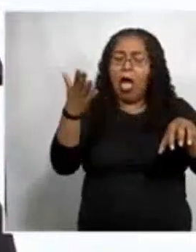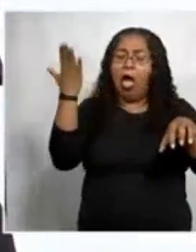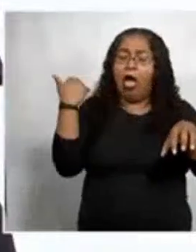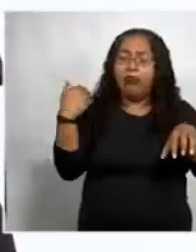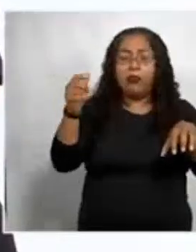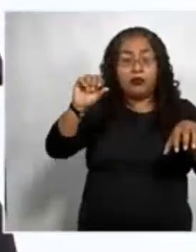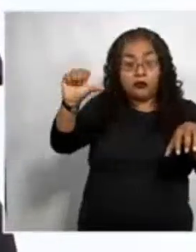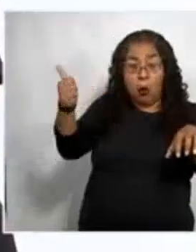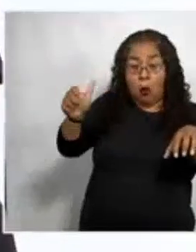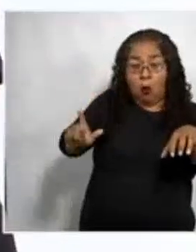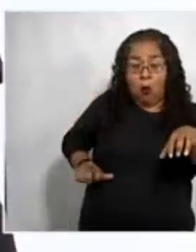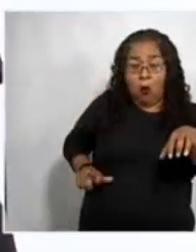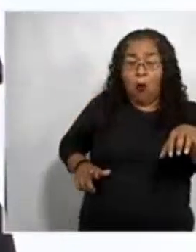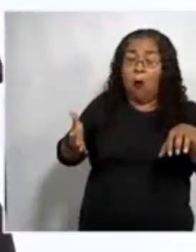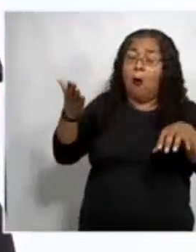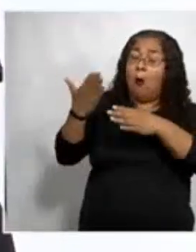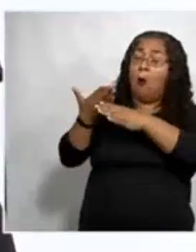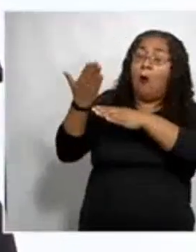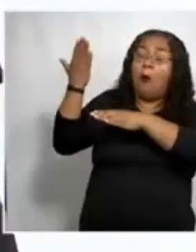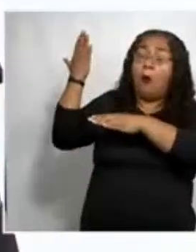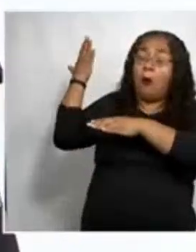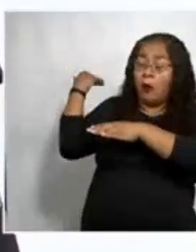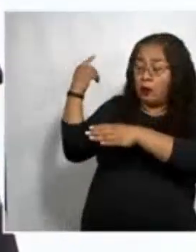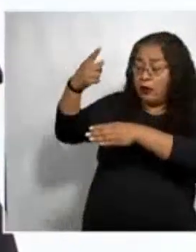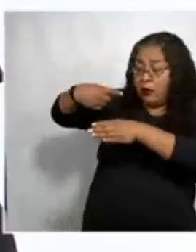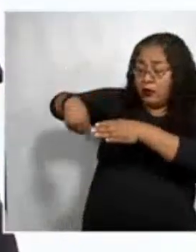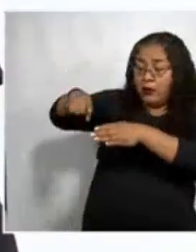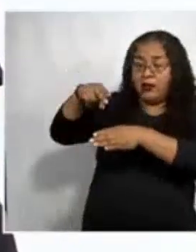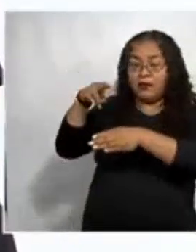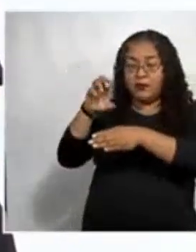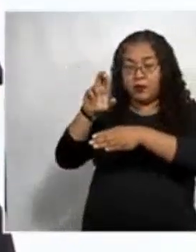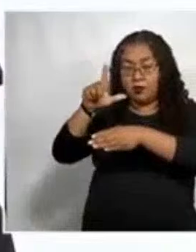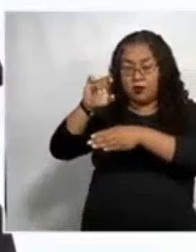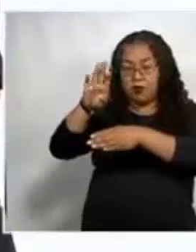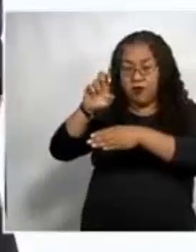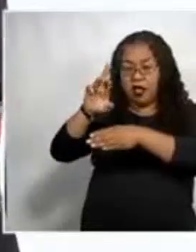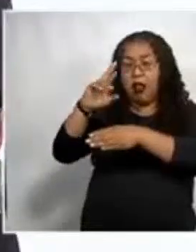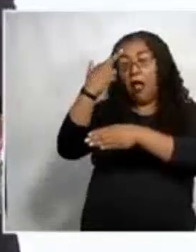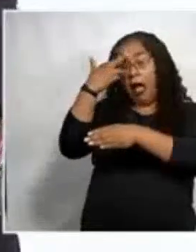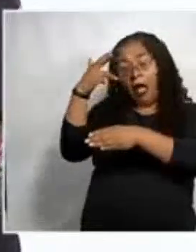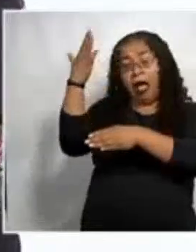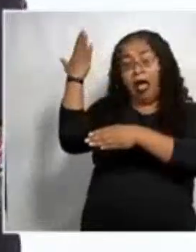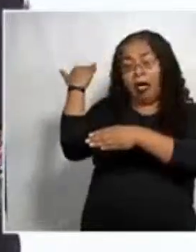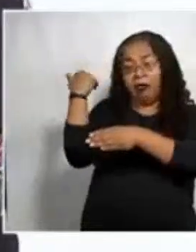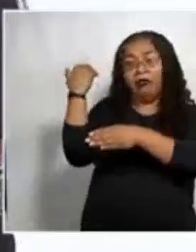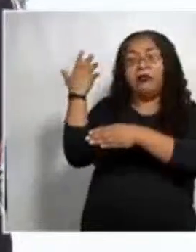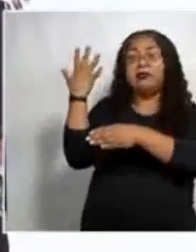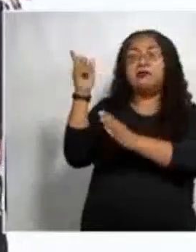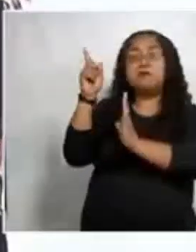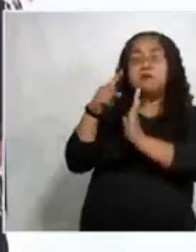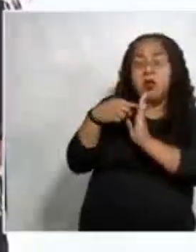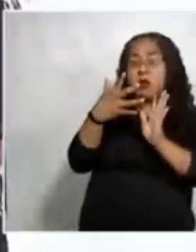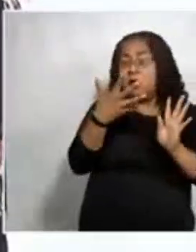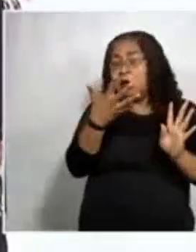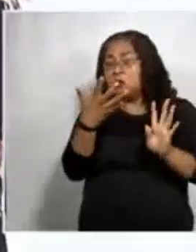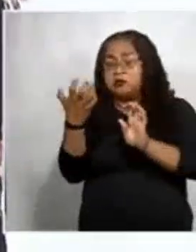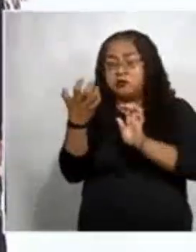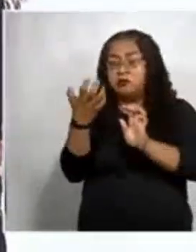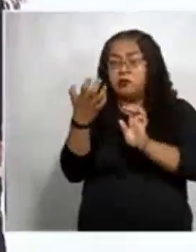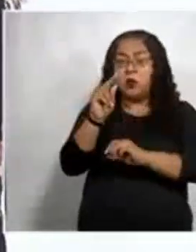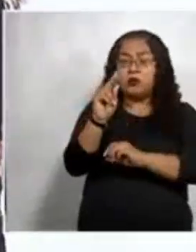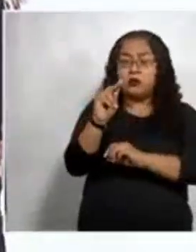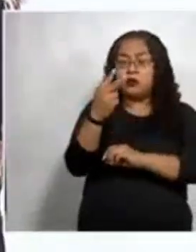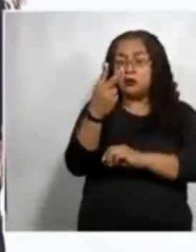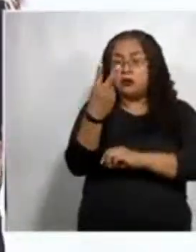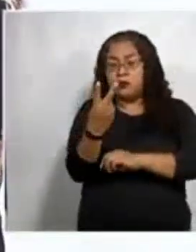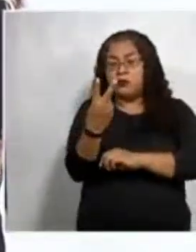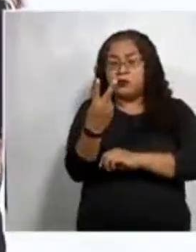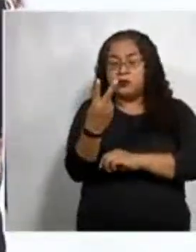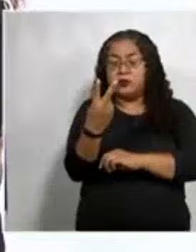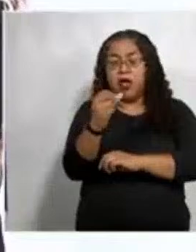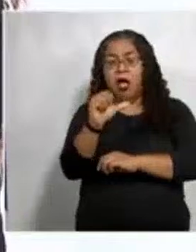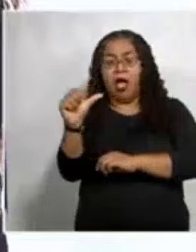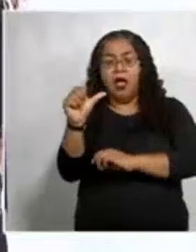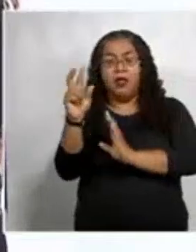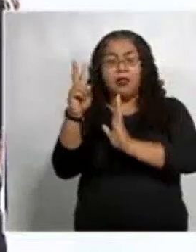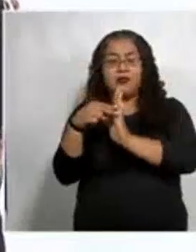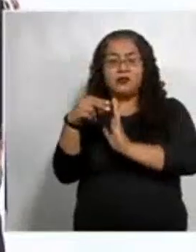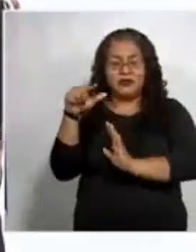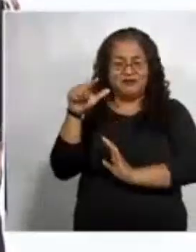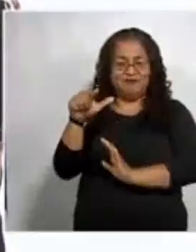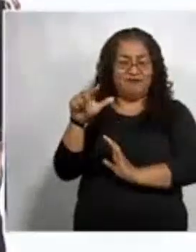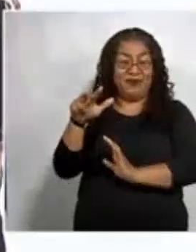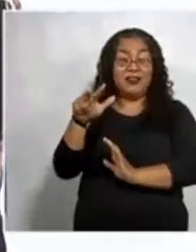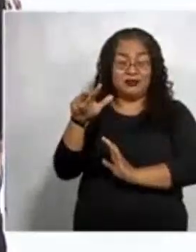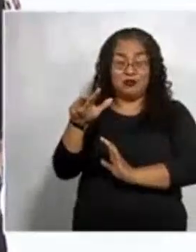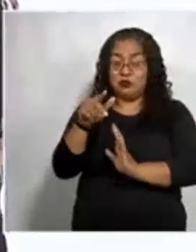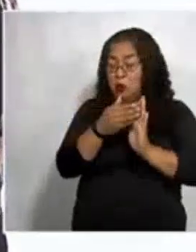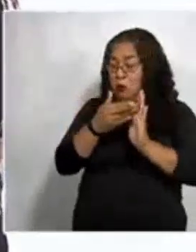durante todo el periodo neoliberal, ese que ocurrió en México de 1982 al 2018, un periodo